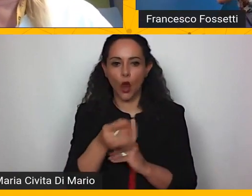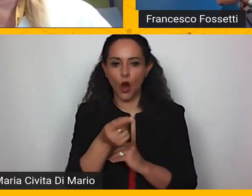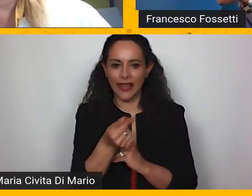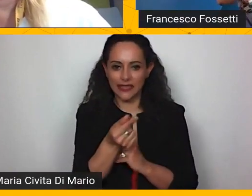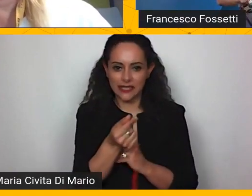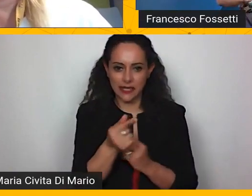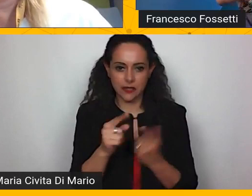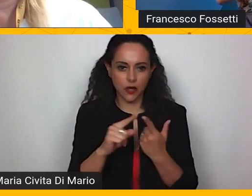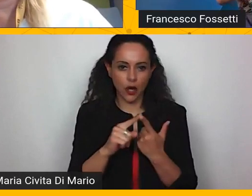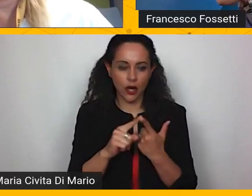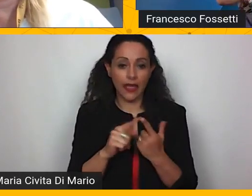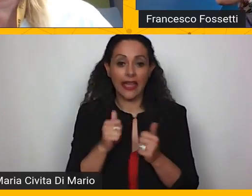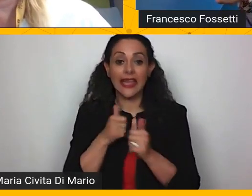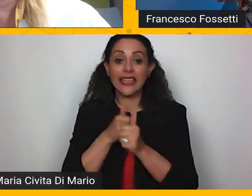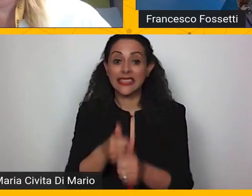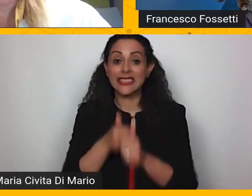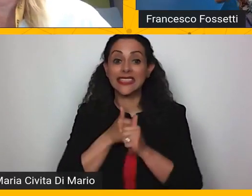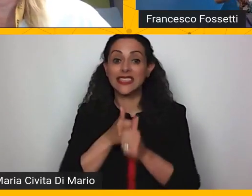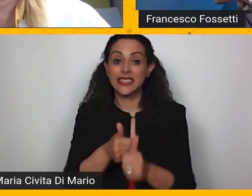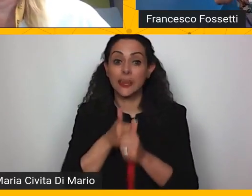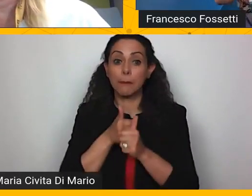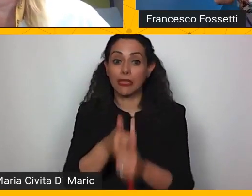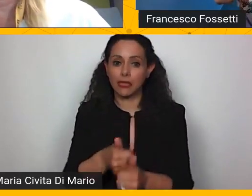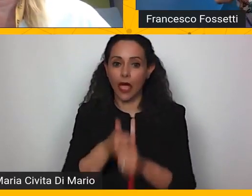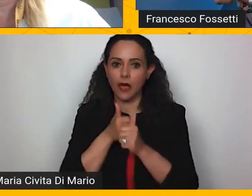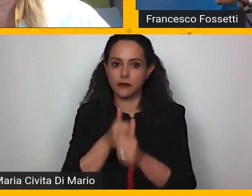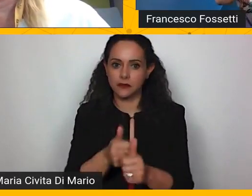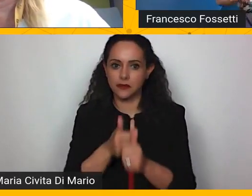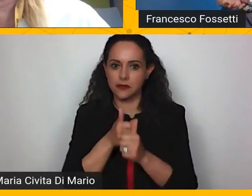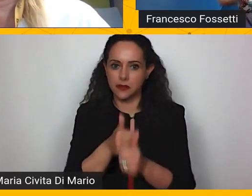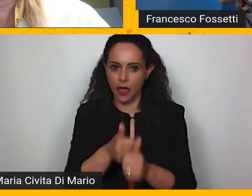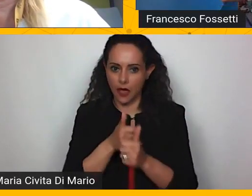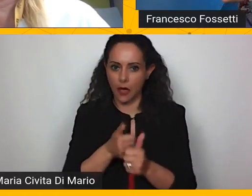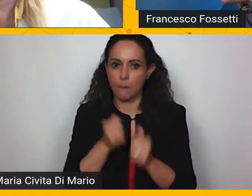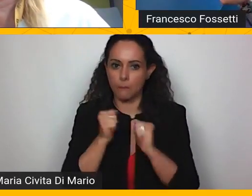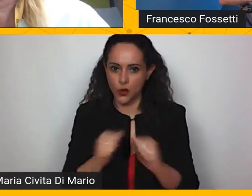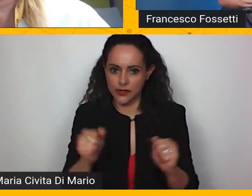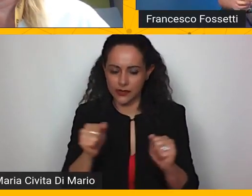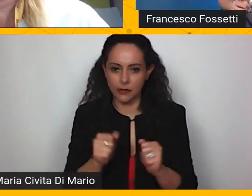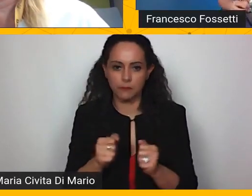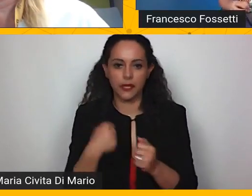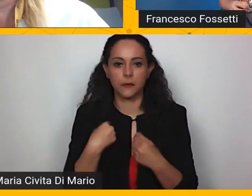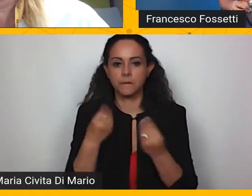monetizzazione, parla di possibili dipendenze e l'idea